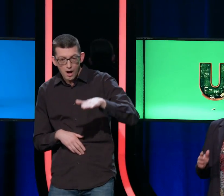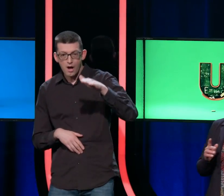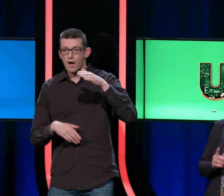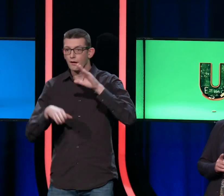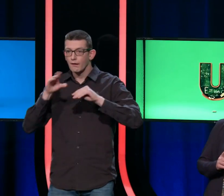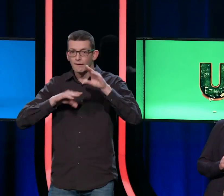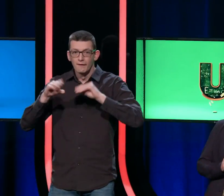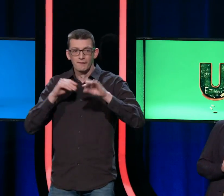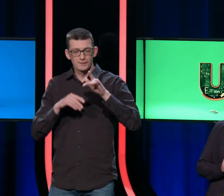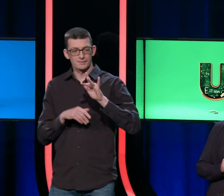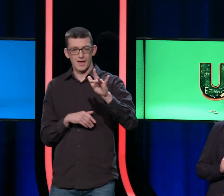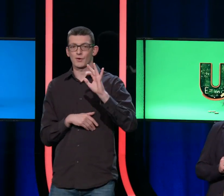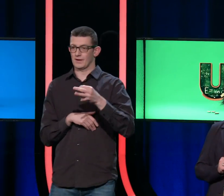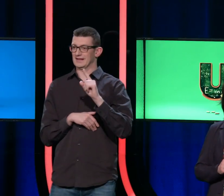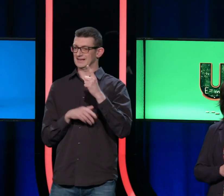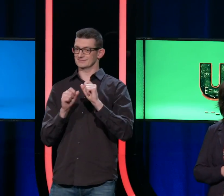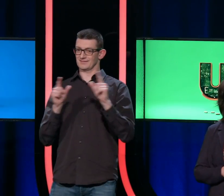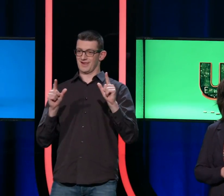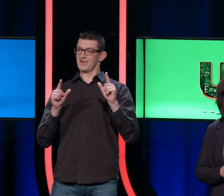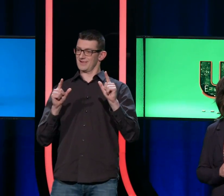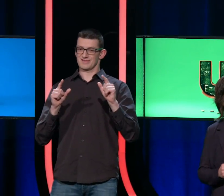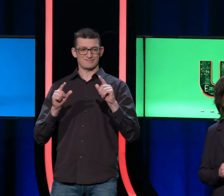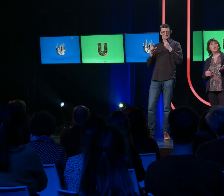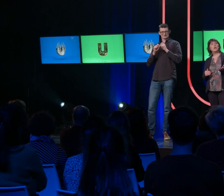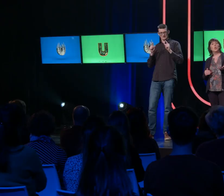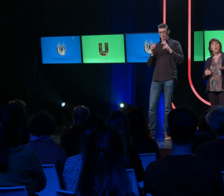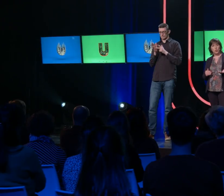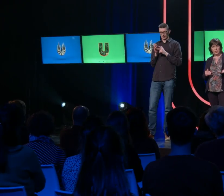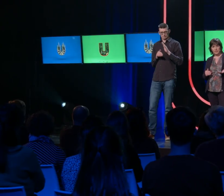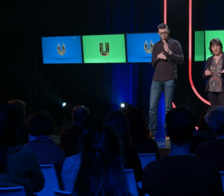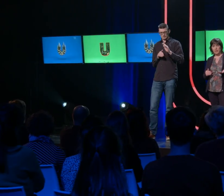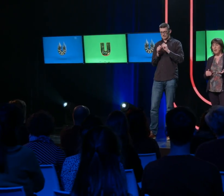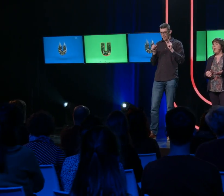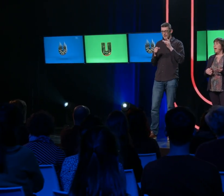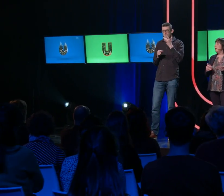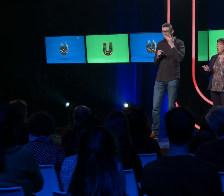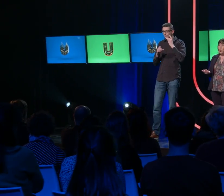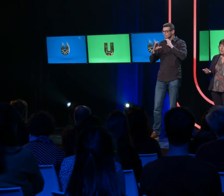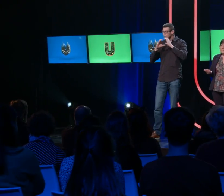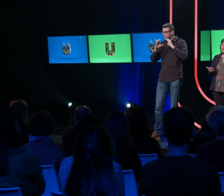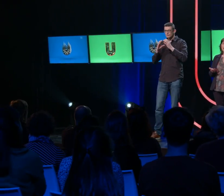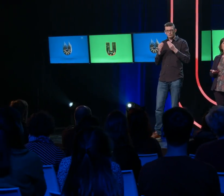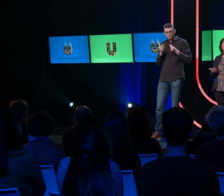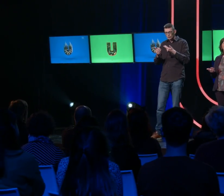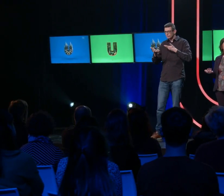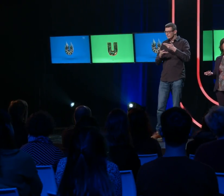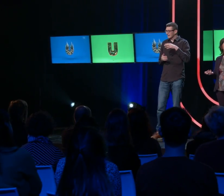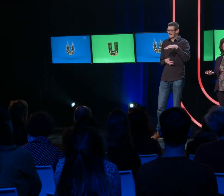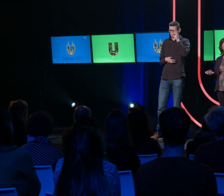want 98 procent van de dove kinderen wordt geboren in een horend gezin. En die ouders kennen vaak geen gebarentaal